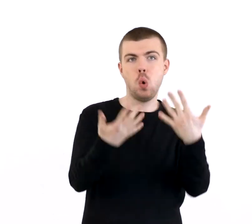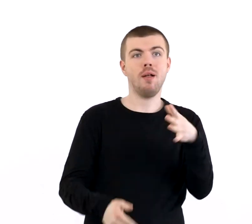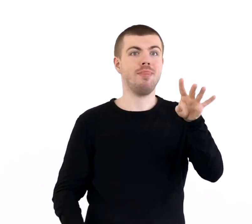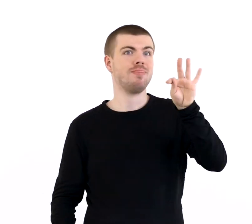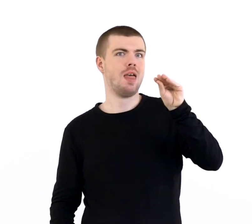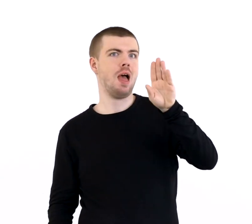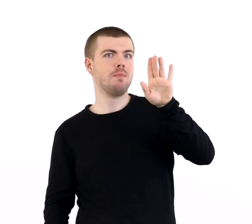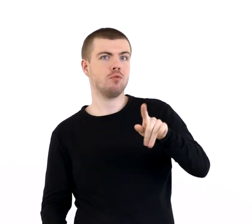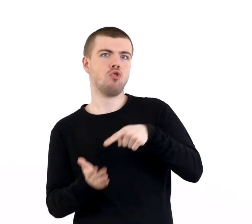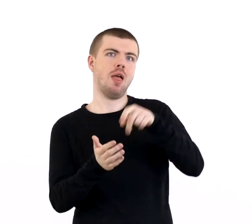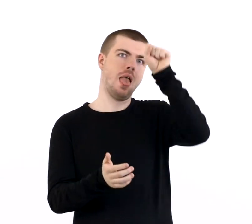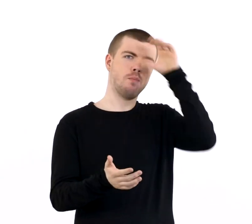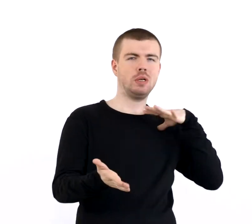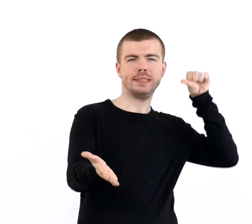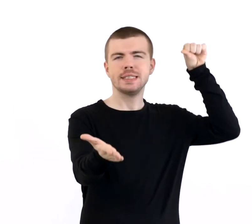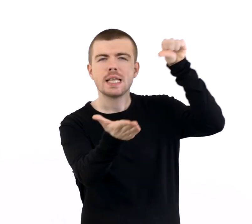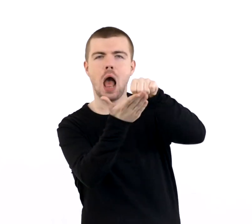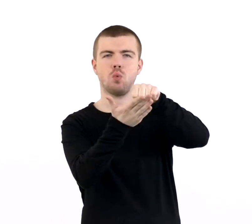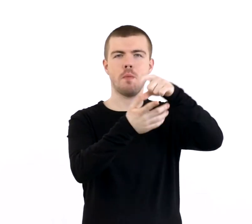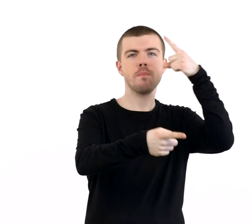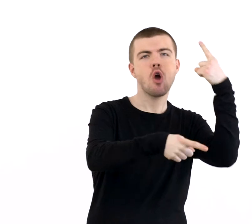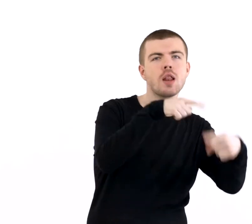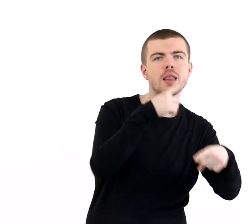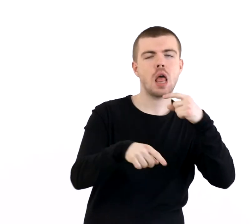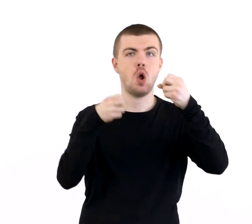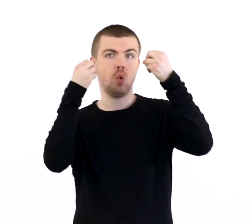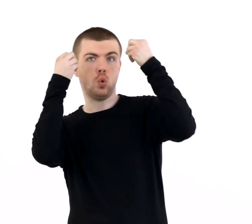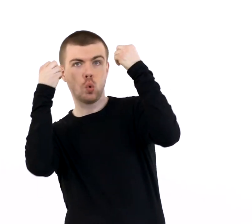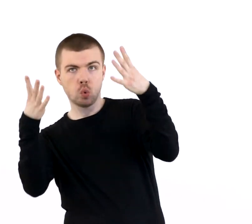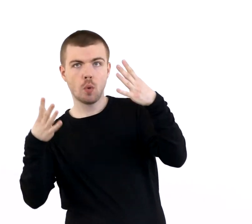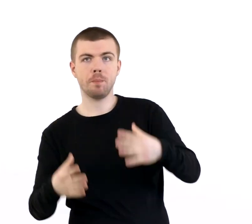zatem to Teby stały się centrum politycznym i kulturalnym Egiptu.